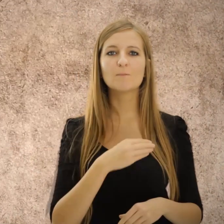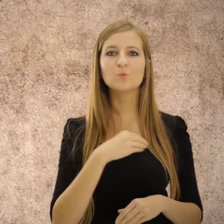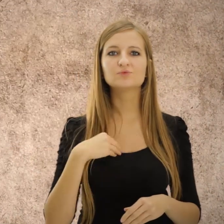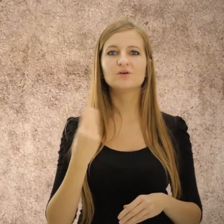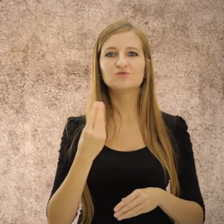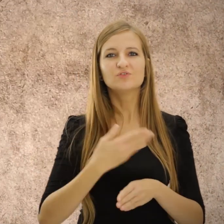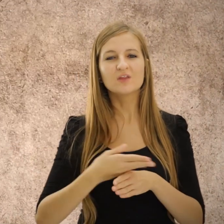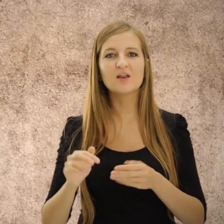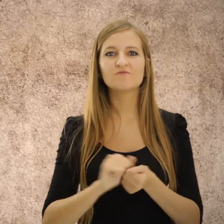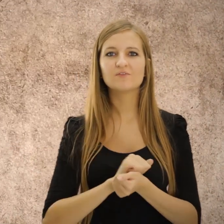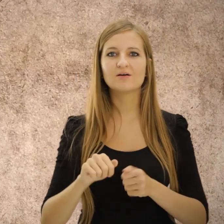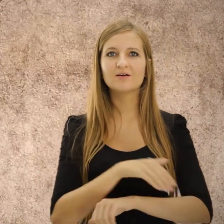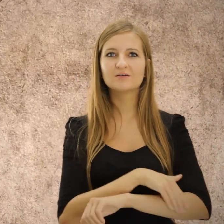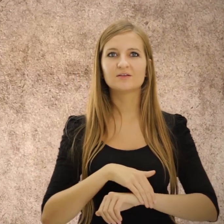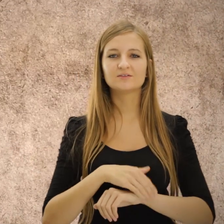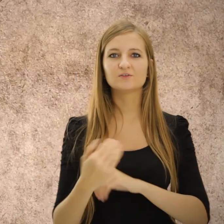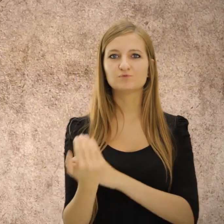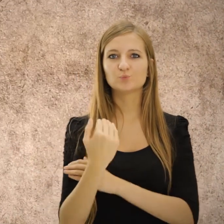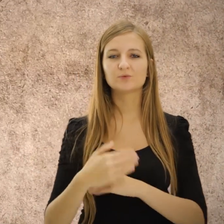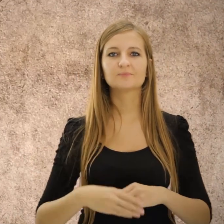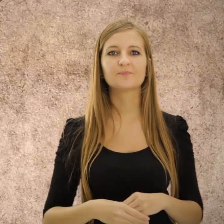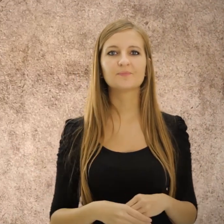Polska walczyła jeszcze o swoje granice na wschodzie.